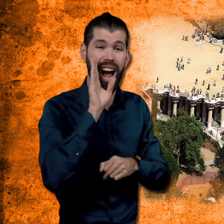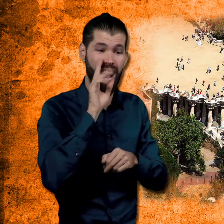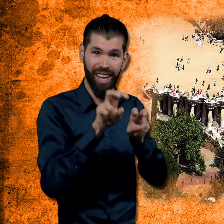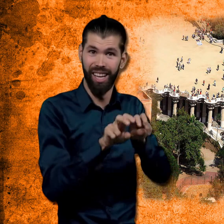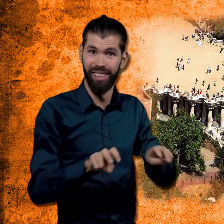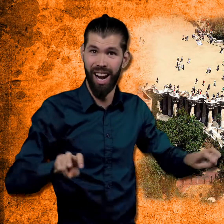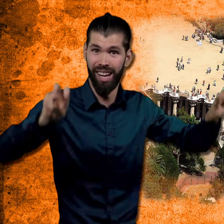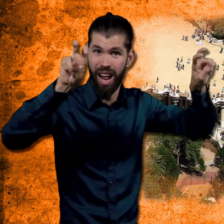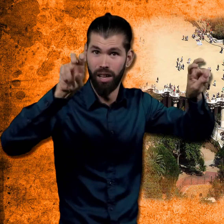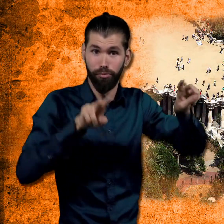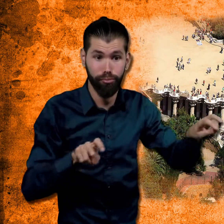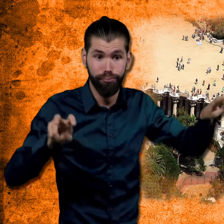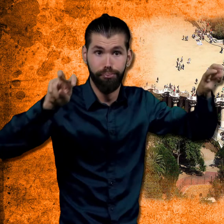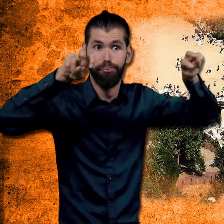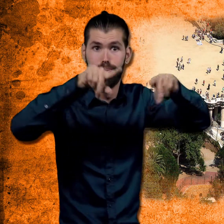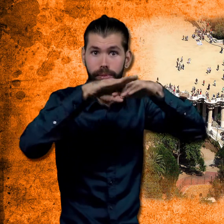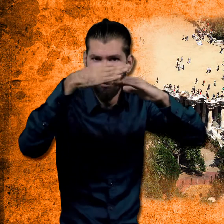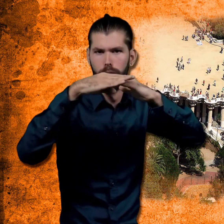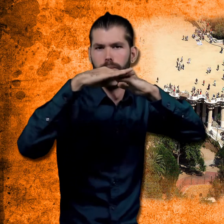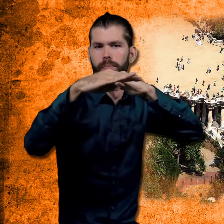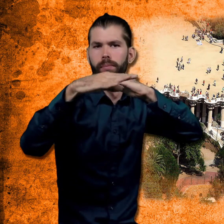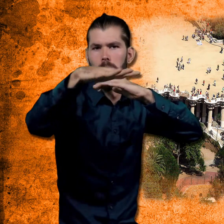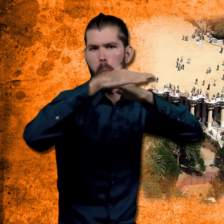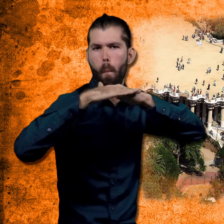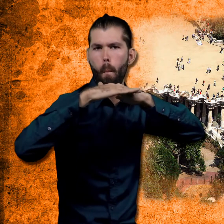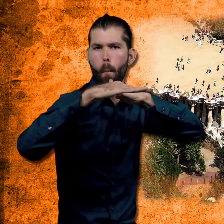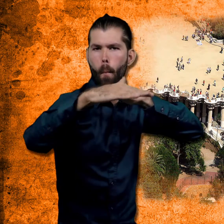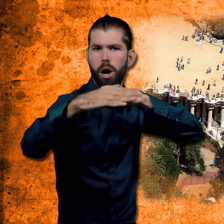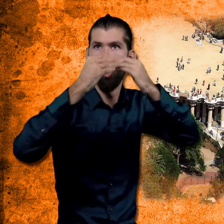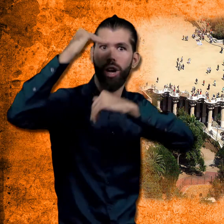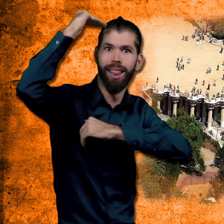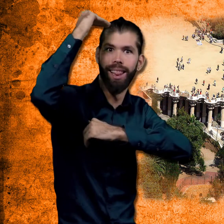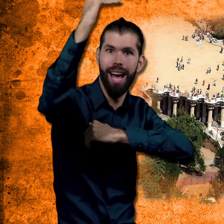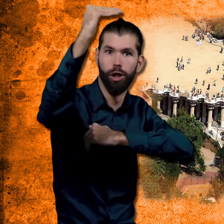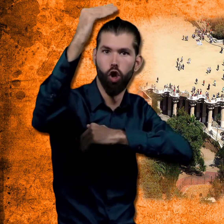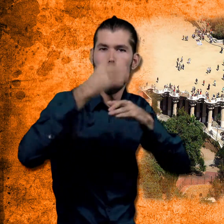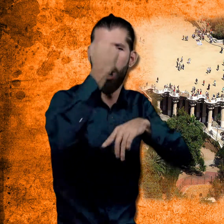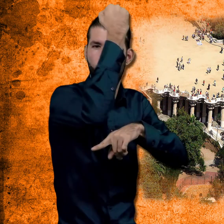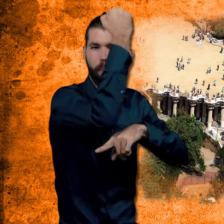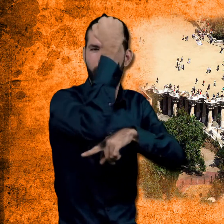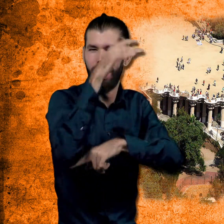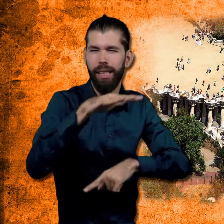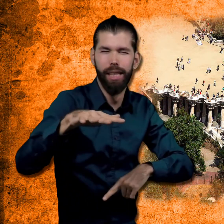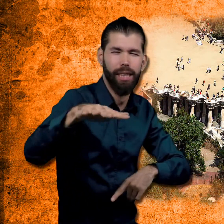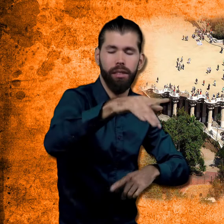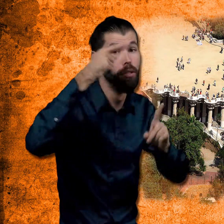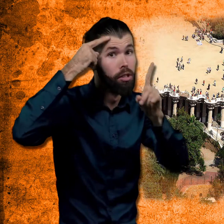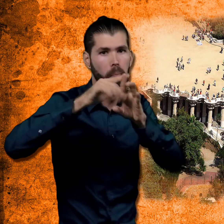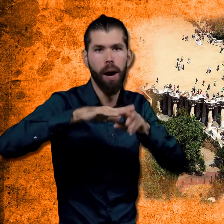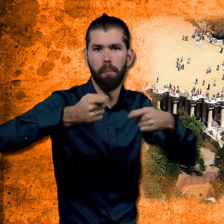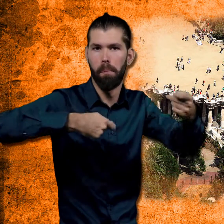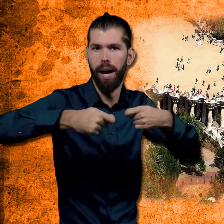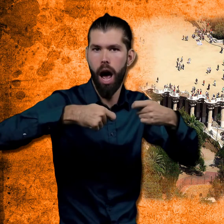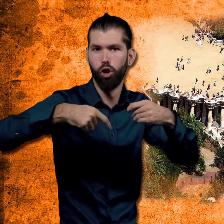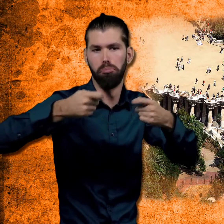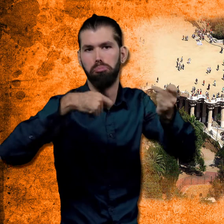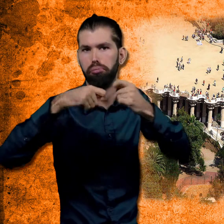La doble escala condueix a una àmplia superfície coberta que, projectada com un gran mercat,